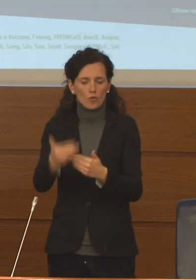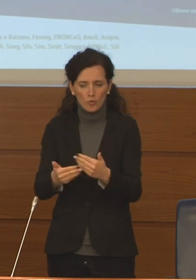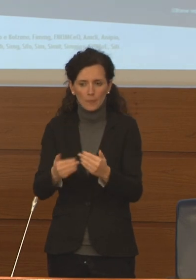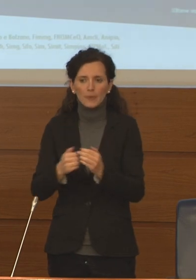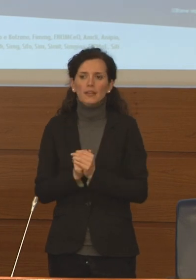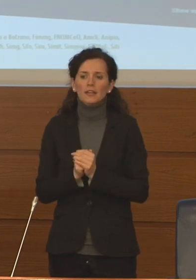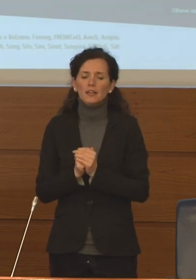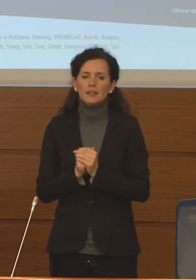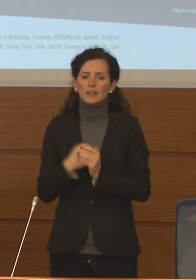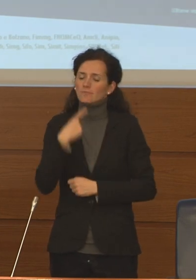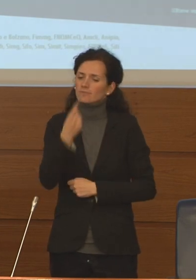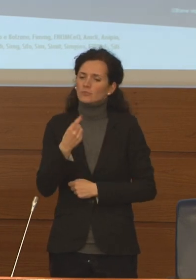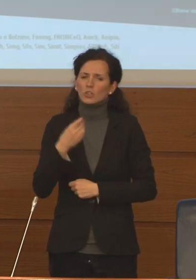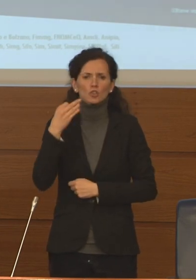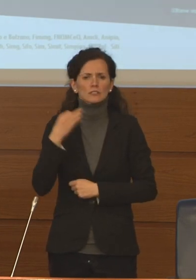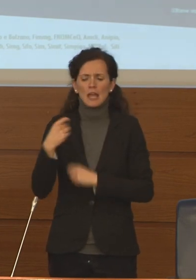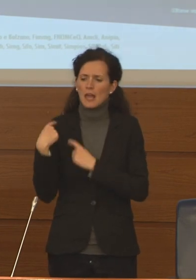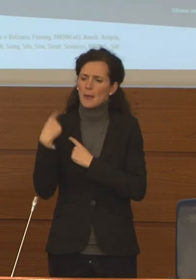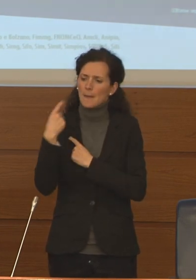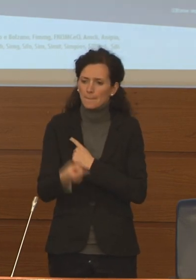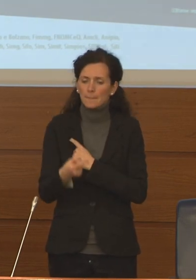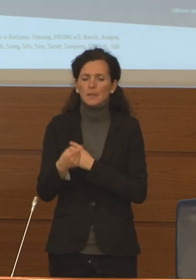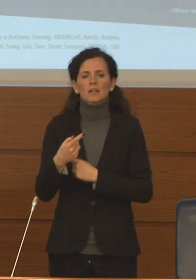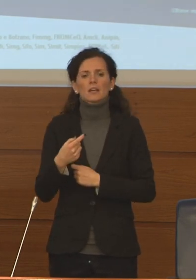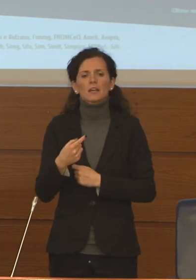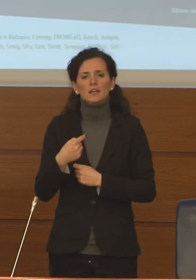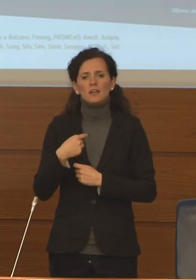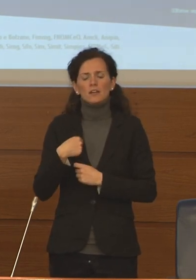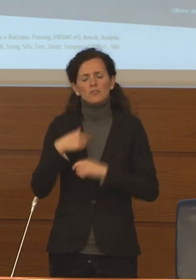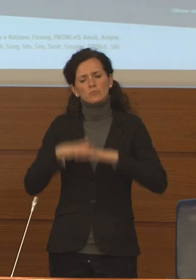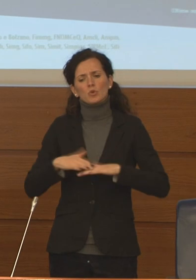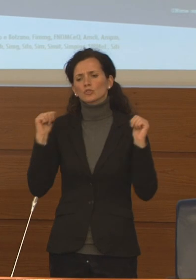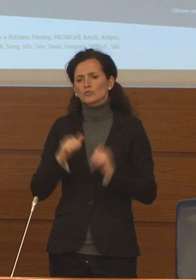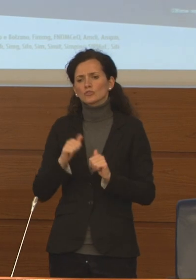detto sempre noi abbiamo una serie di approcci